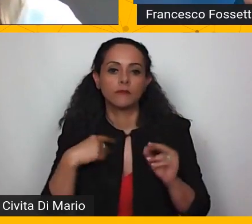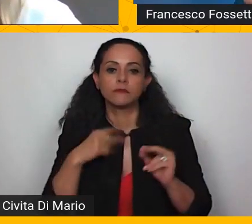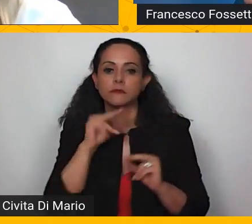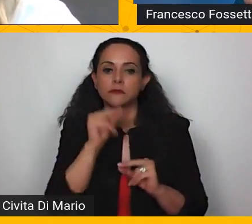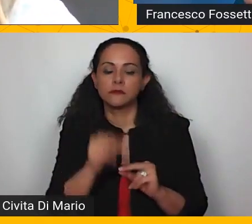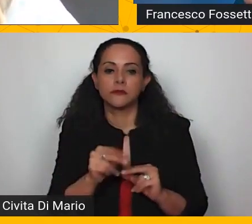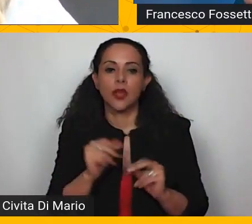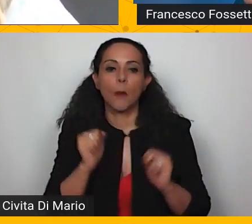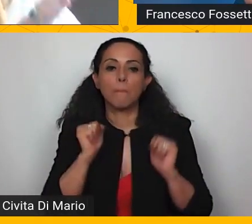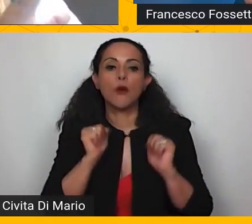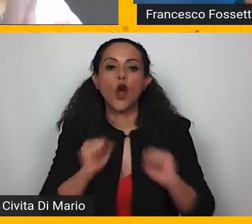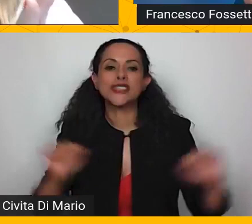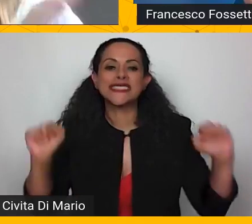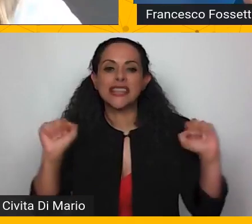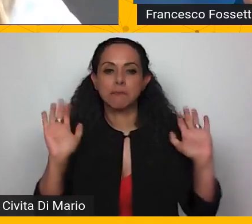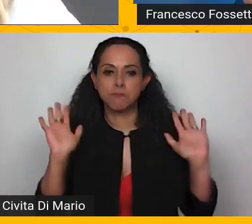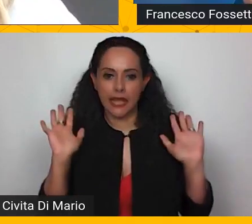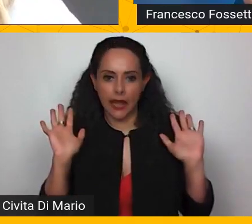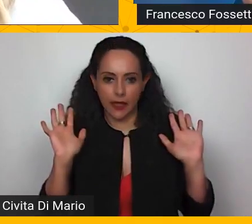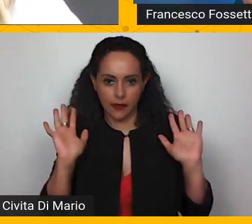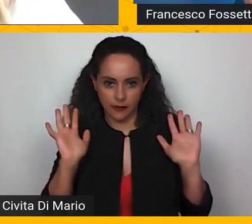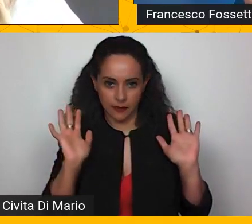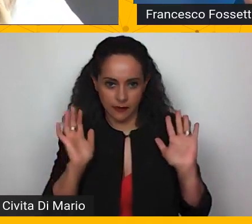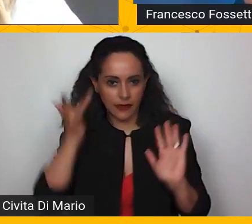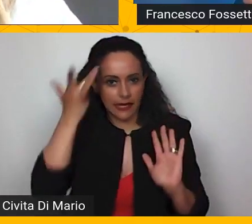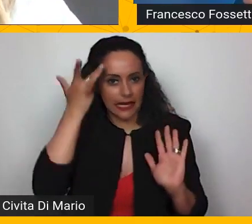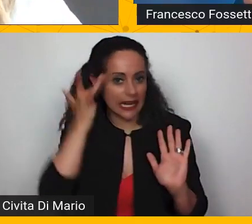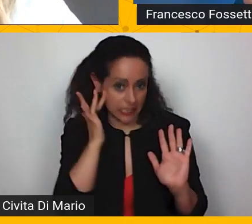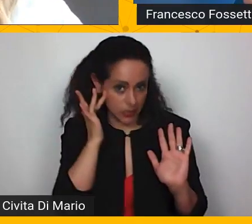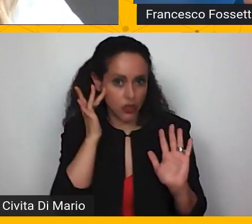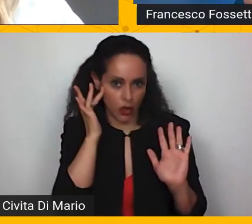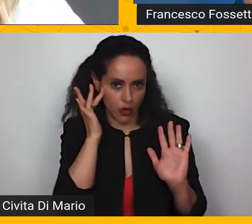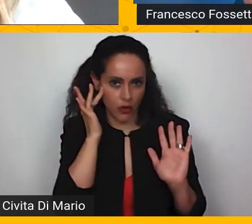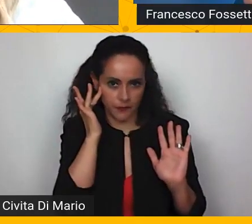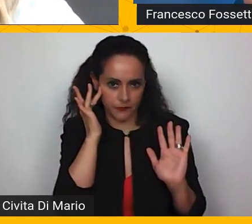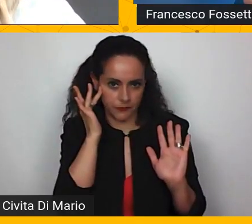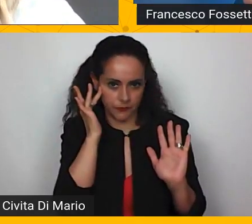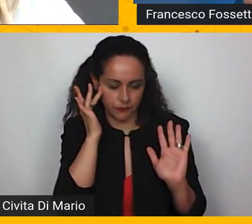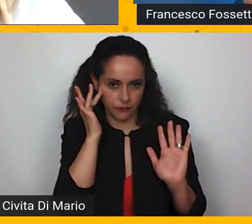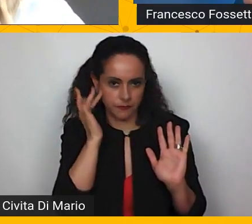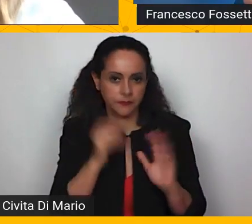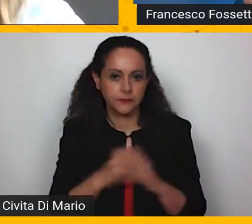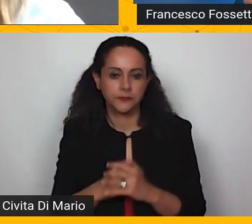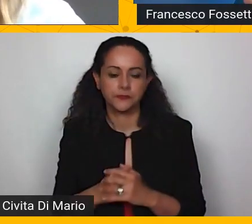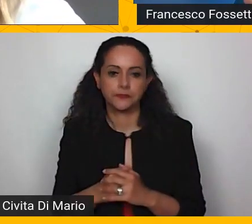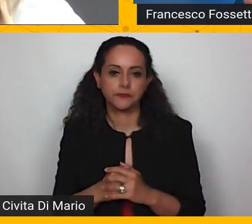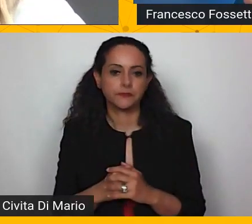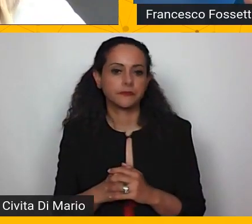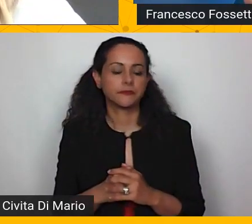è una correlazione lineare. È